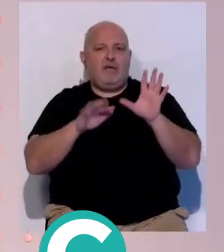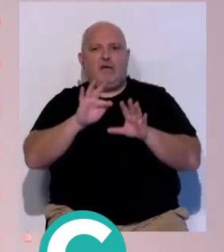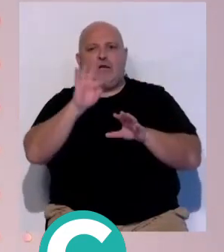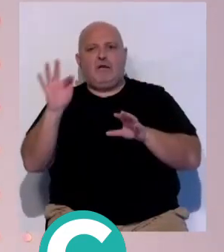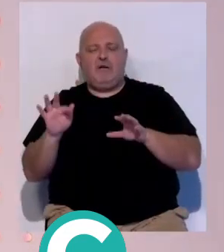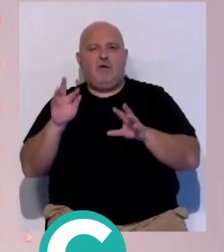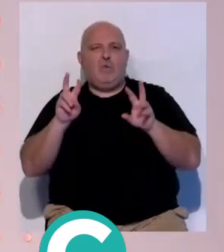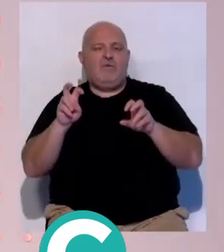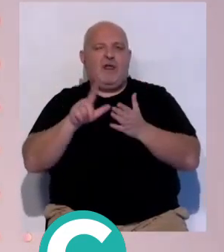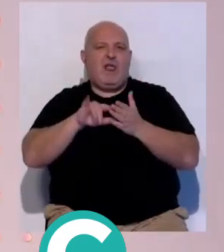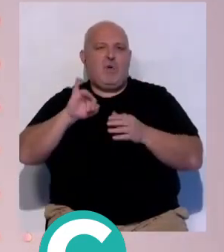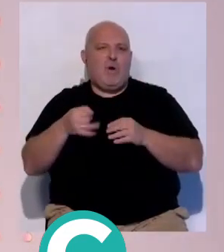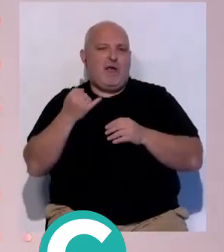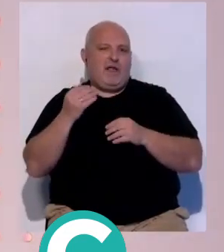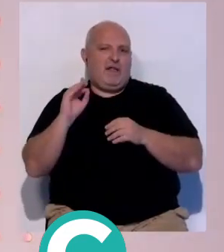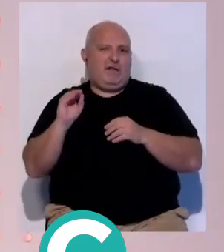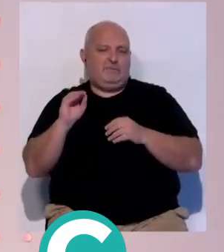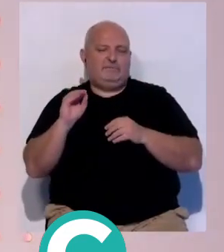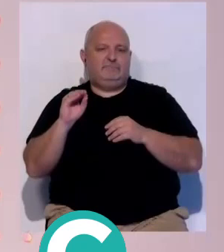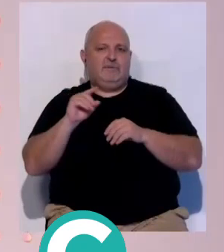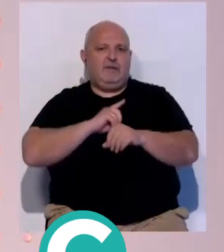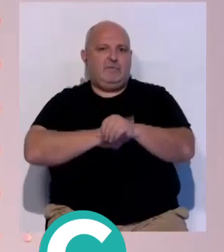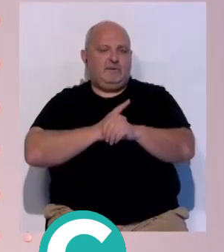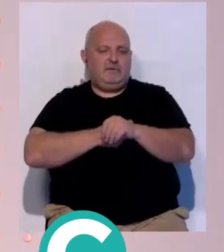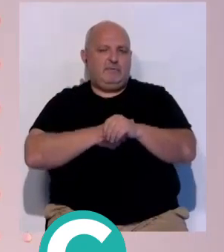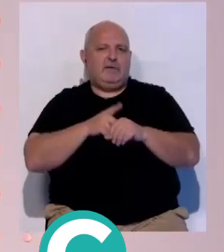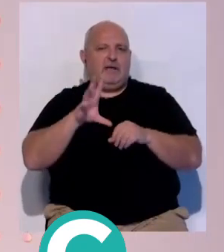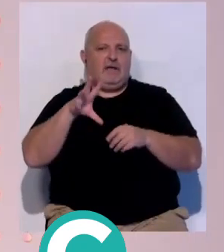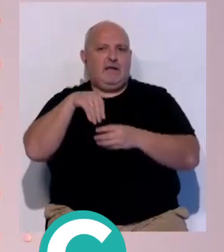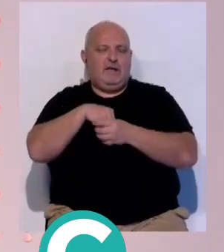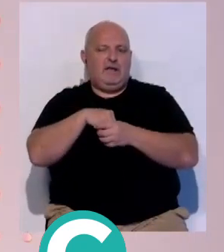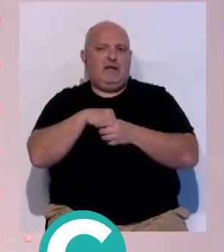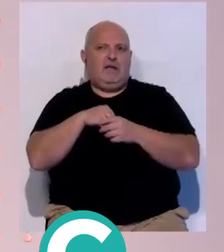con los nuevos lenguajes deportivos donde van a estar nuestro compañero y amigo de marca Alberto